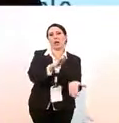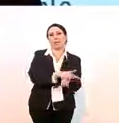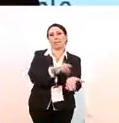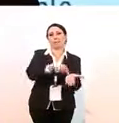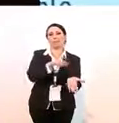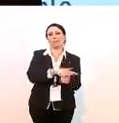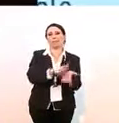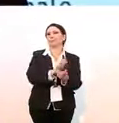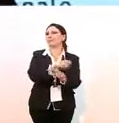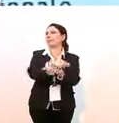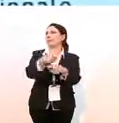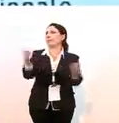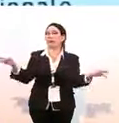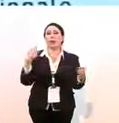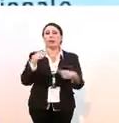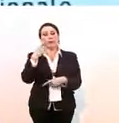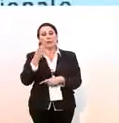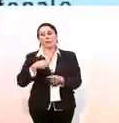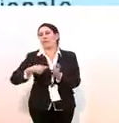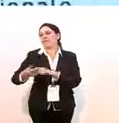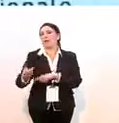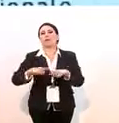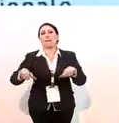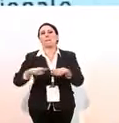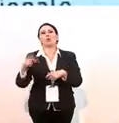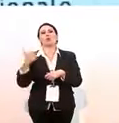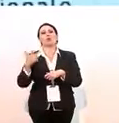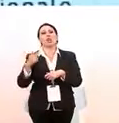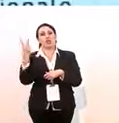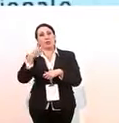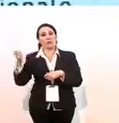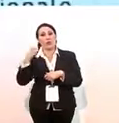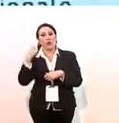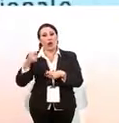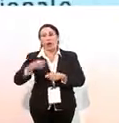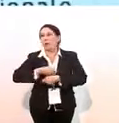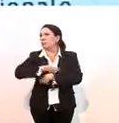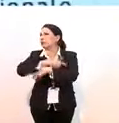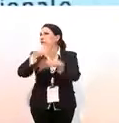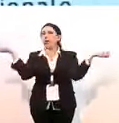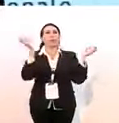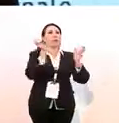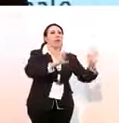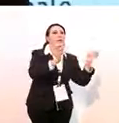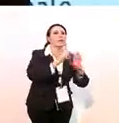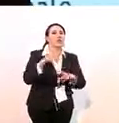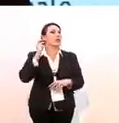che se lo vende per 300 euro), rilanciandolo su tutti i mezzi di comunicazione e raccontando